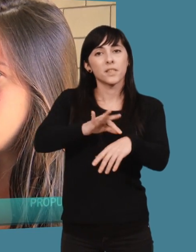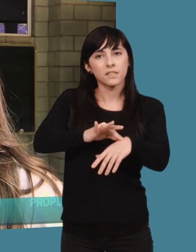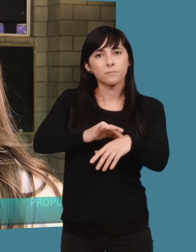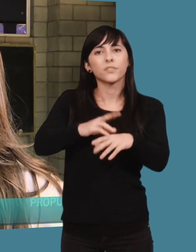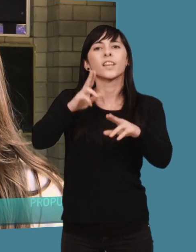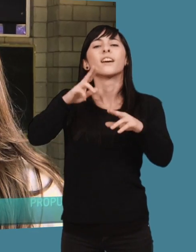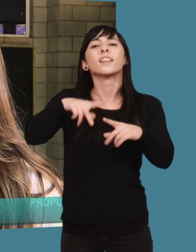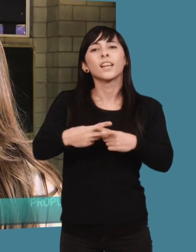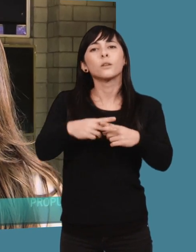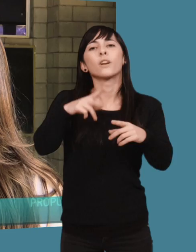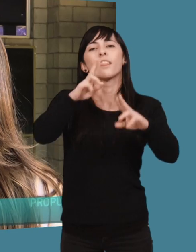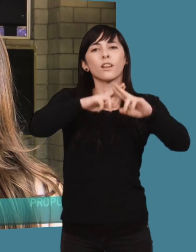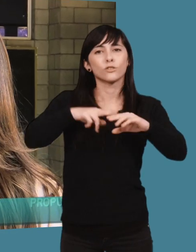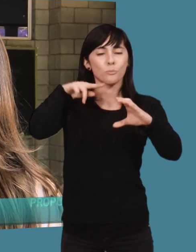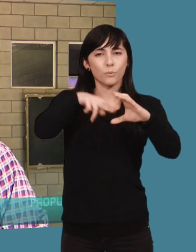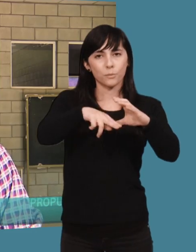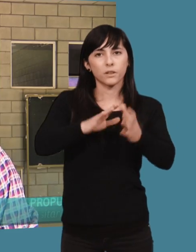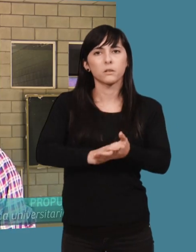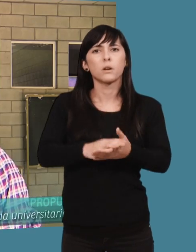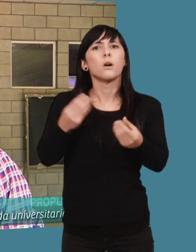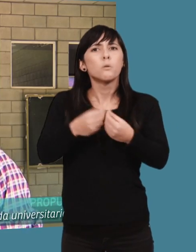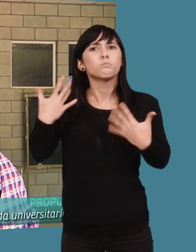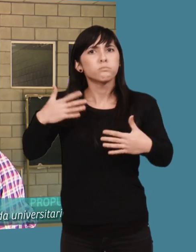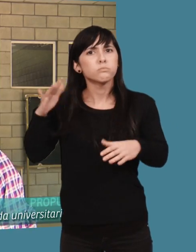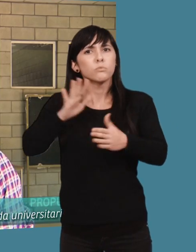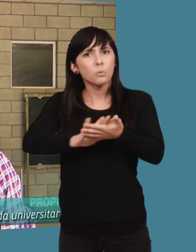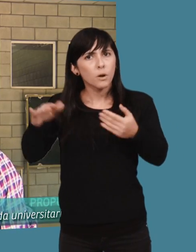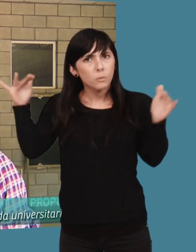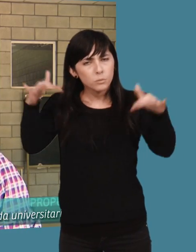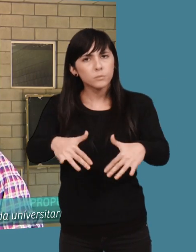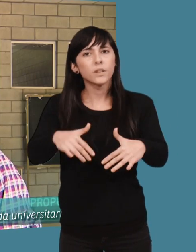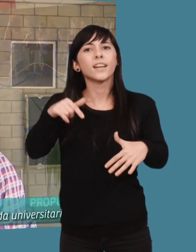Tecnicatura en Diagnóstico por Imágenes. Muchos ingresantes. Hay que recordar que este año se volvió a abrir